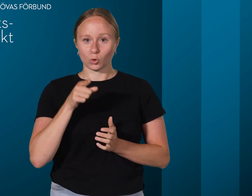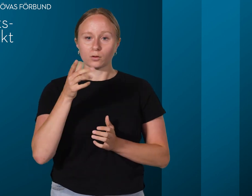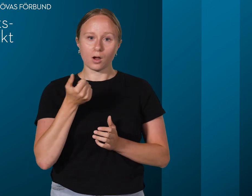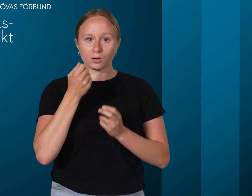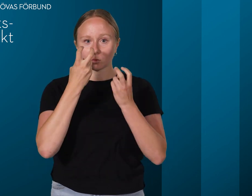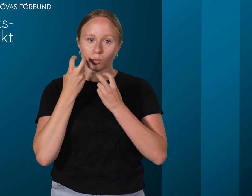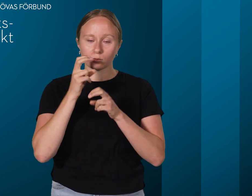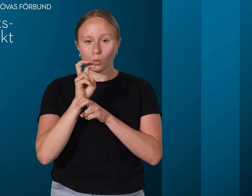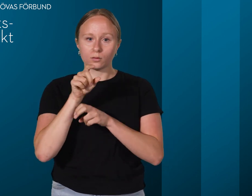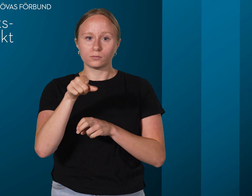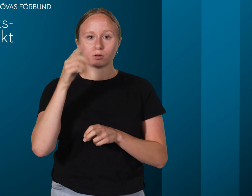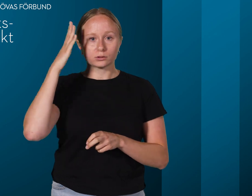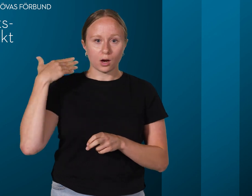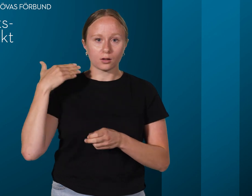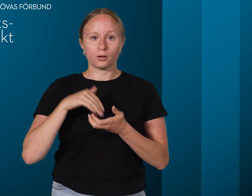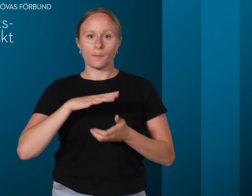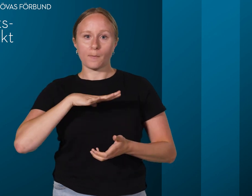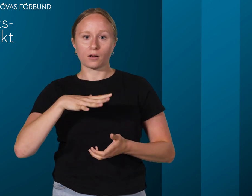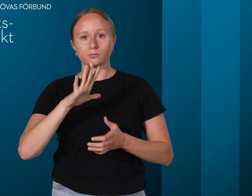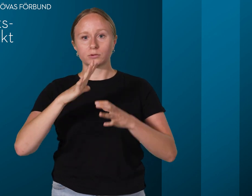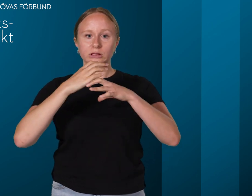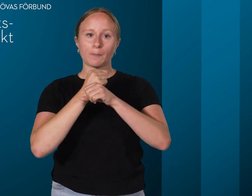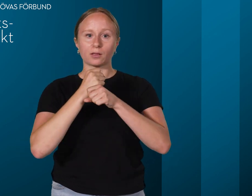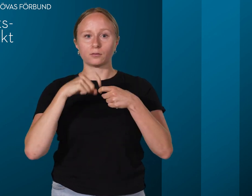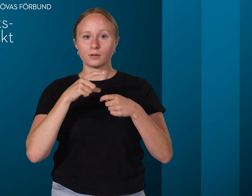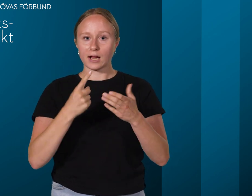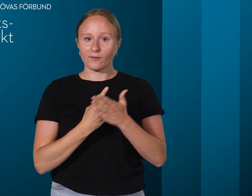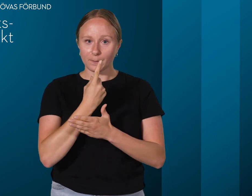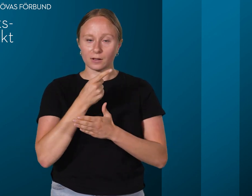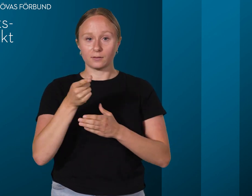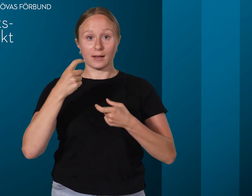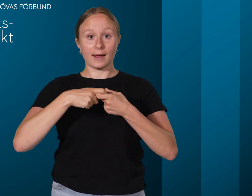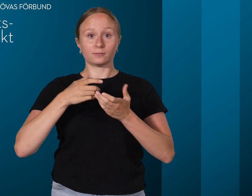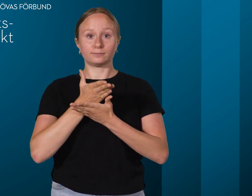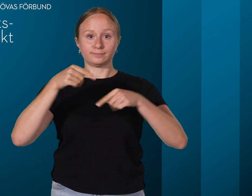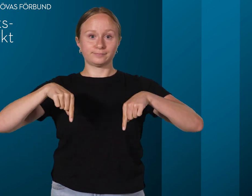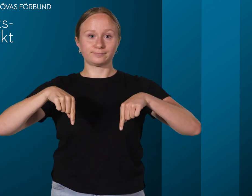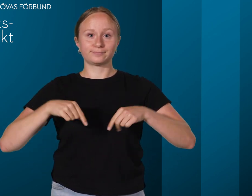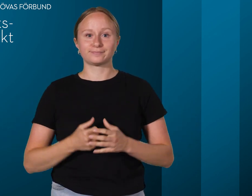Kolla in Jaanas och Maris sammanfattning av evenemanget via länken nedan!